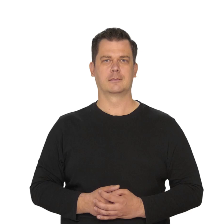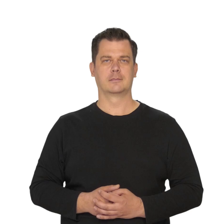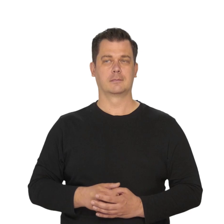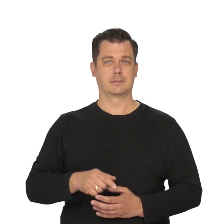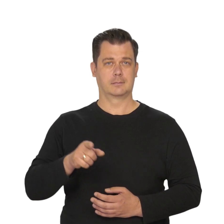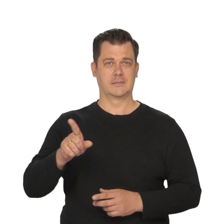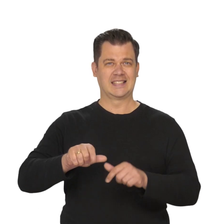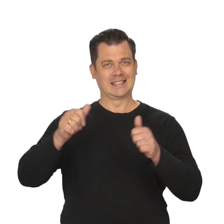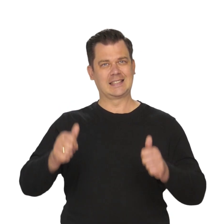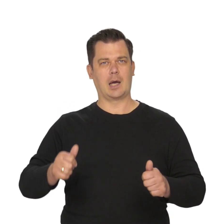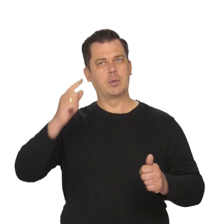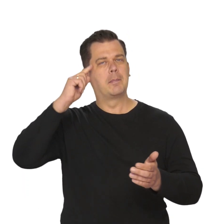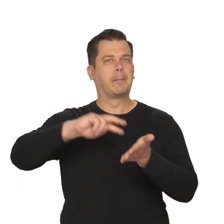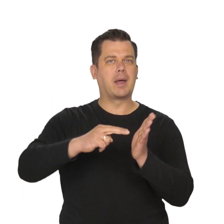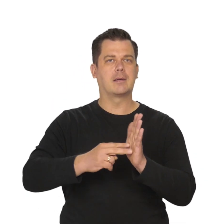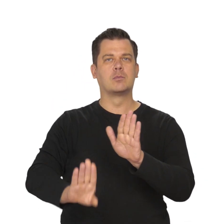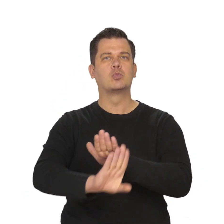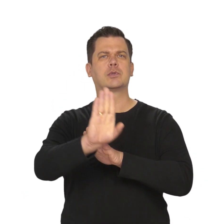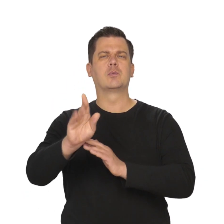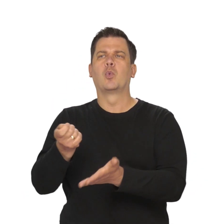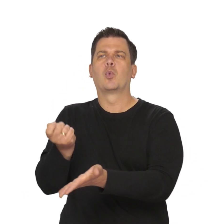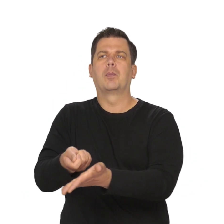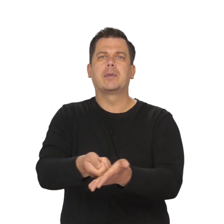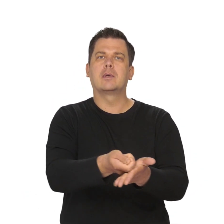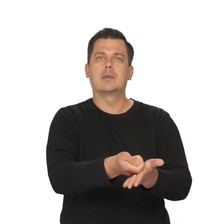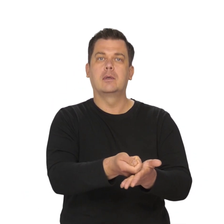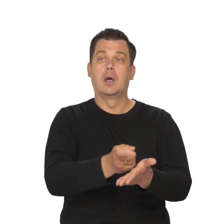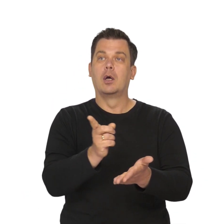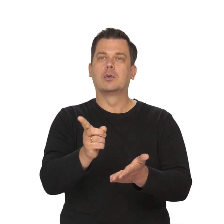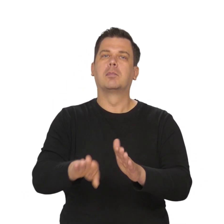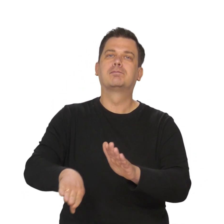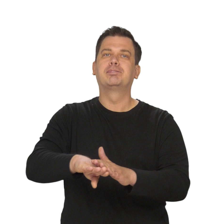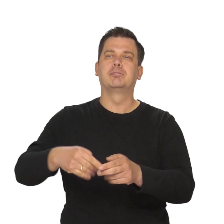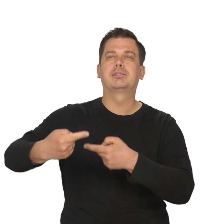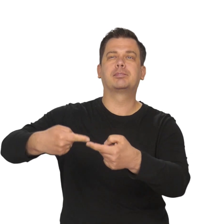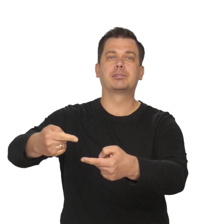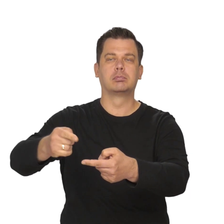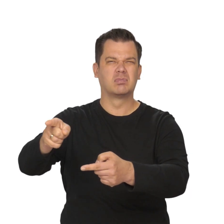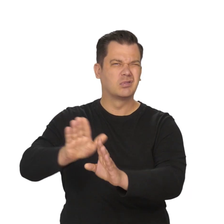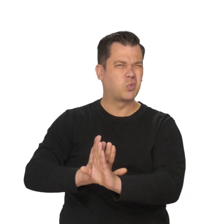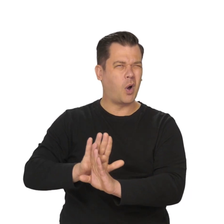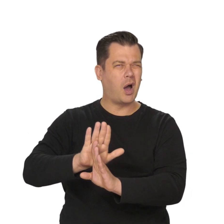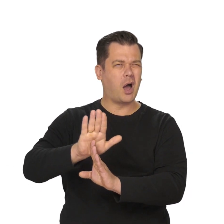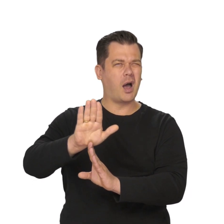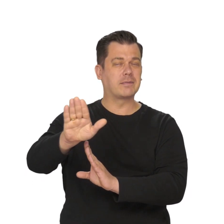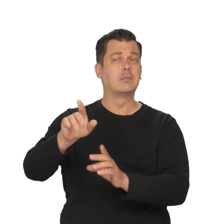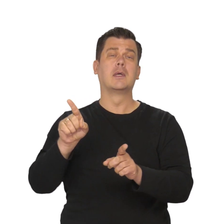Jedną ze stałych strategii muzealnych zakupów jest gromadzenie spuścizny po wybitnych,